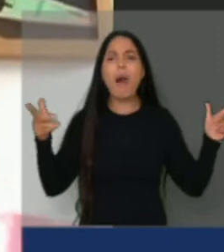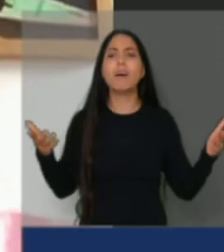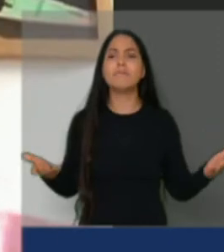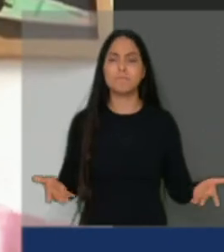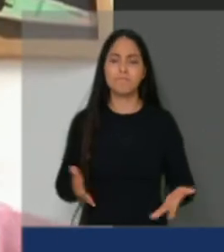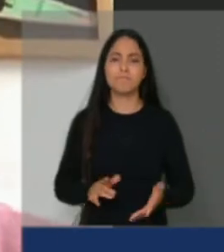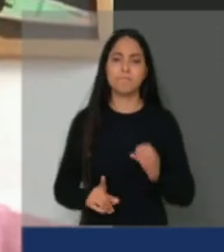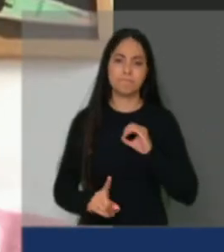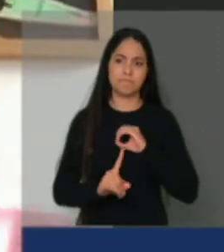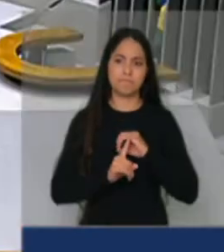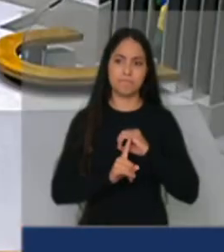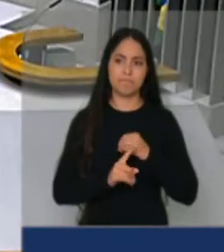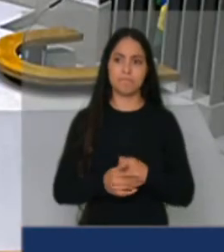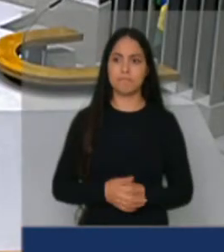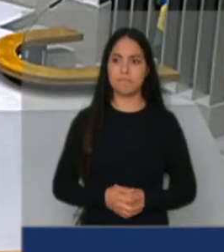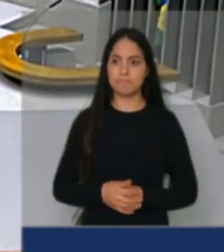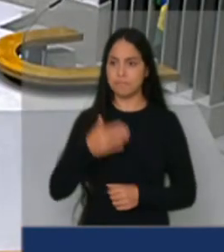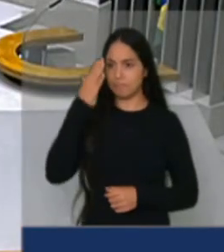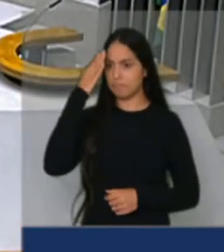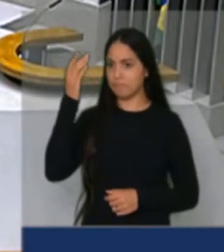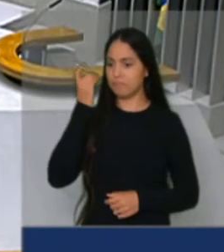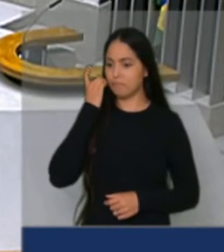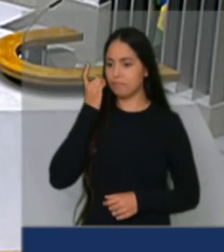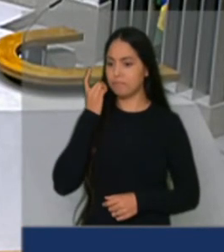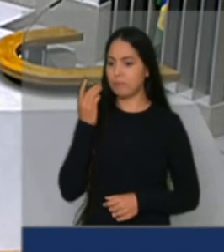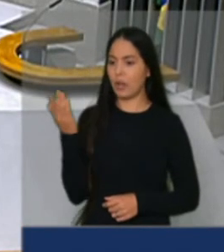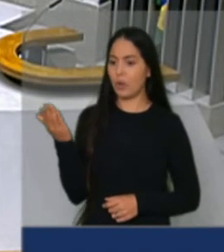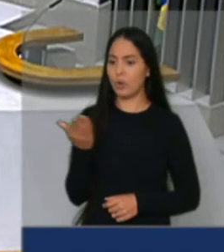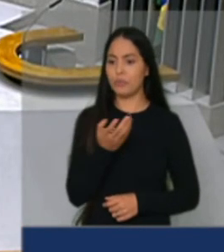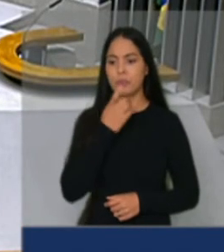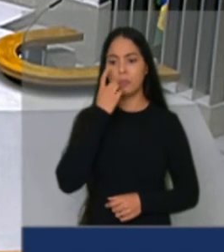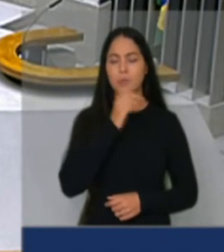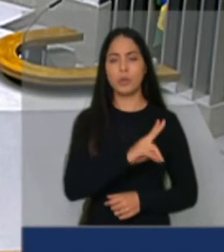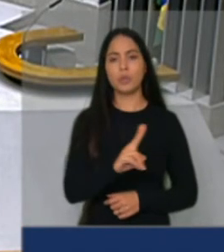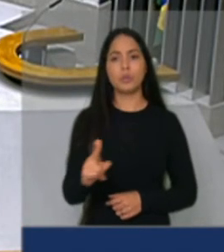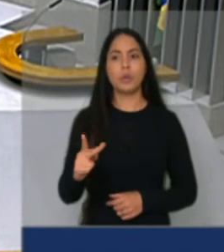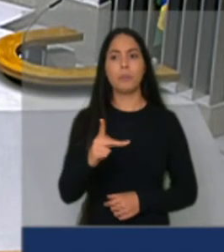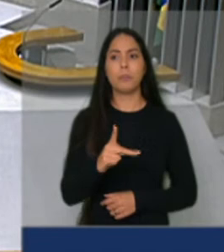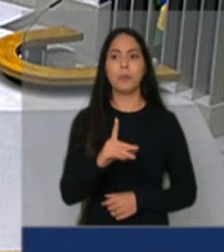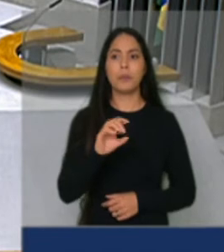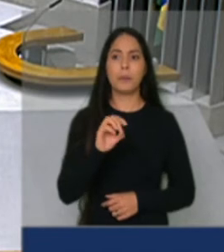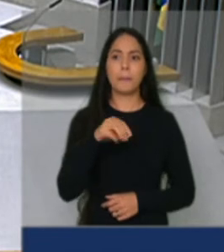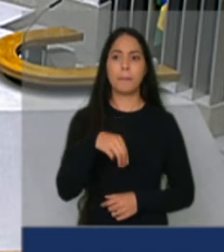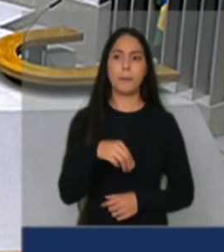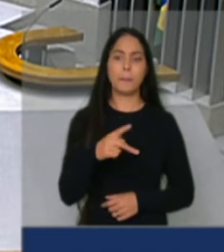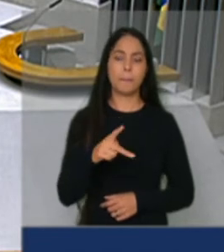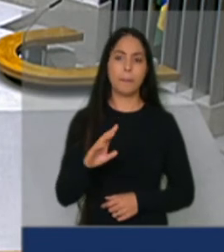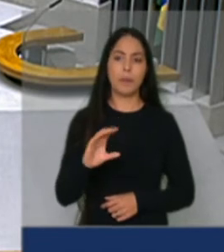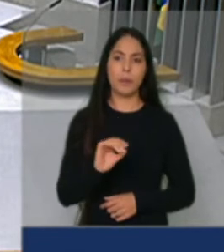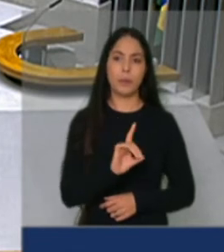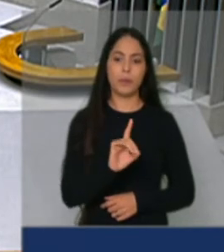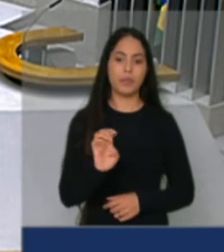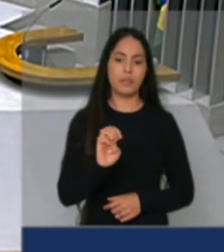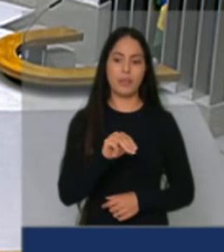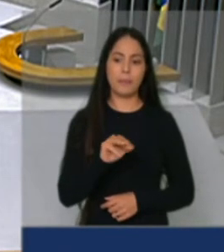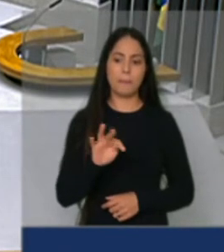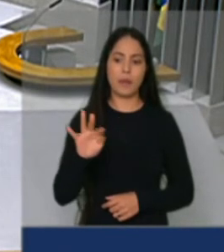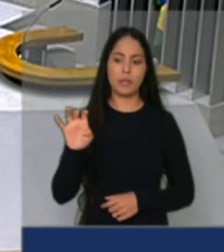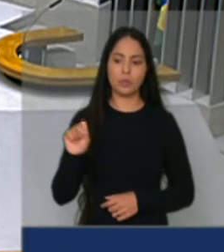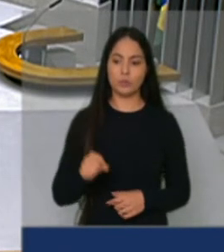ESCANCARADA NAS... -- [DEPUTADO]: OBRIGADO, DEPUTADO. -- [PRESIDENTE]: CONVIDO PARA FAZER USO DA PALAVRA, O DEPUTADO POMPEO DE MATOS. [DEPUTADO]: SENHOR PRESIDENTE, SENHORAS E